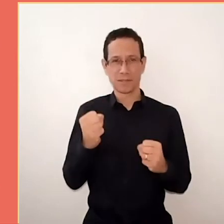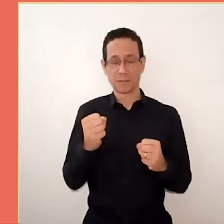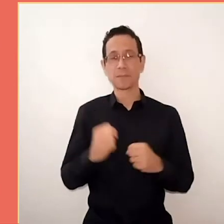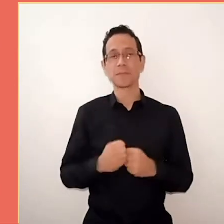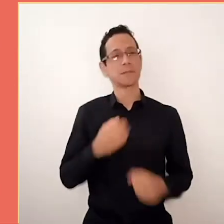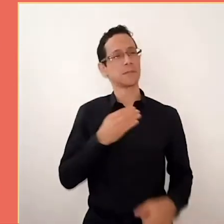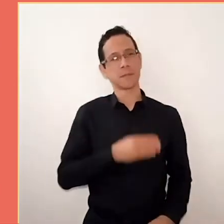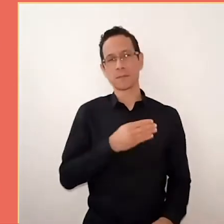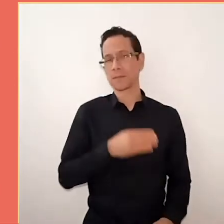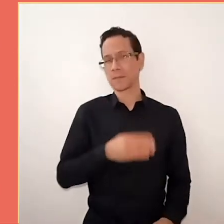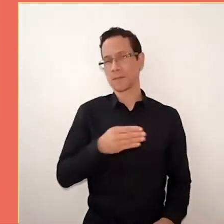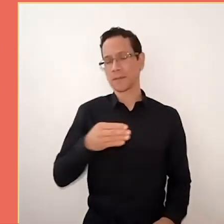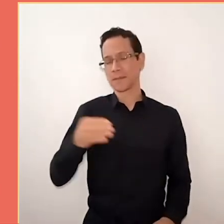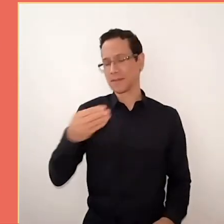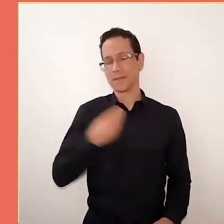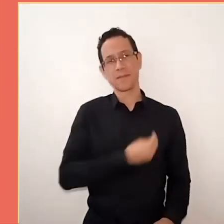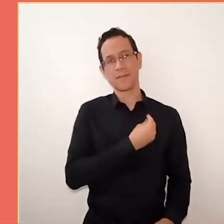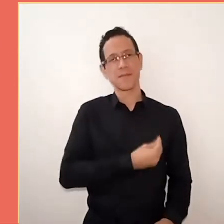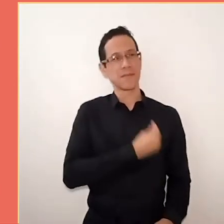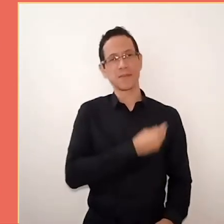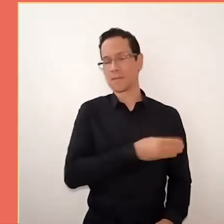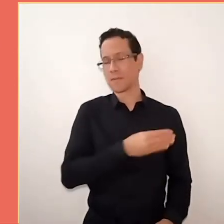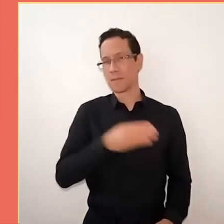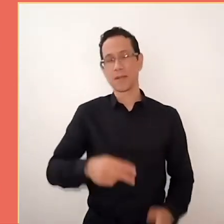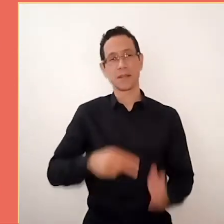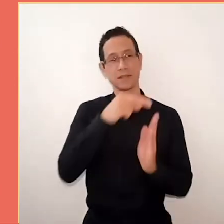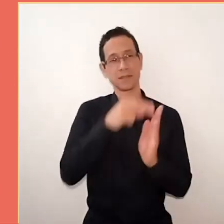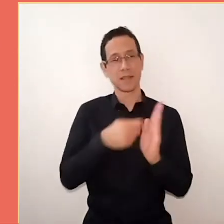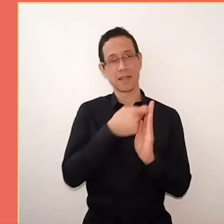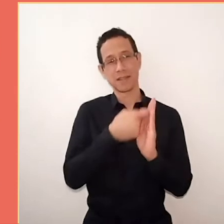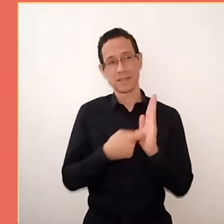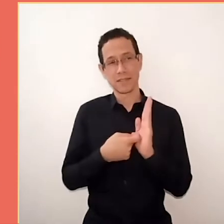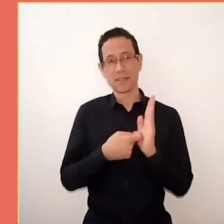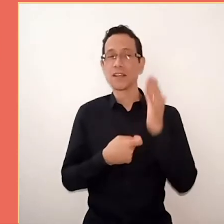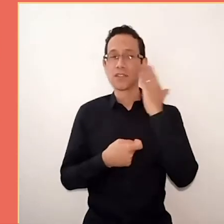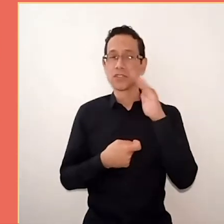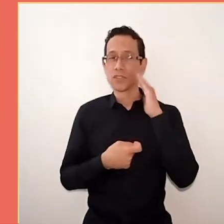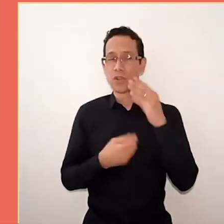passando pela leitura da palavra escrita que só pode ser entendida como instrumento pra ler o mundo.